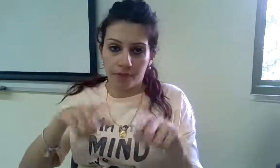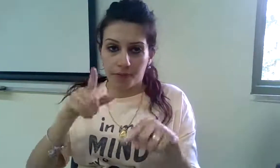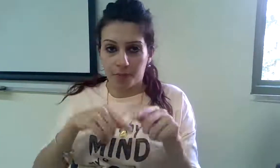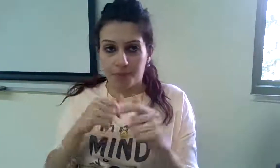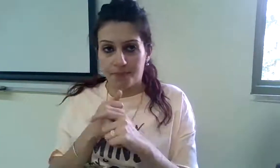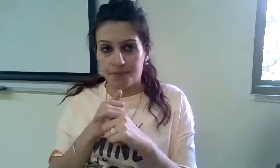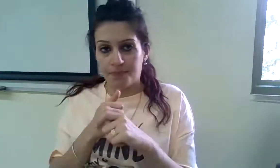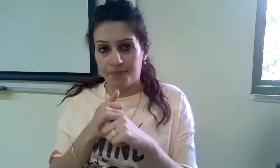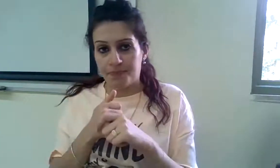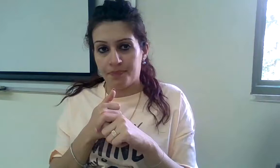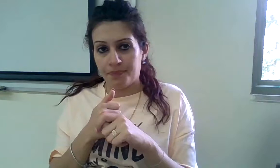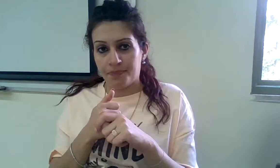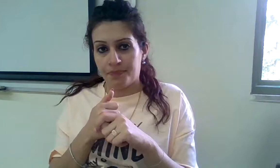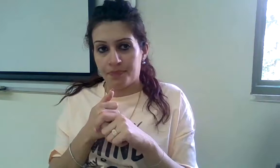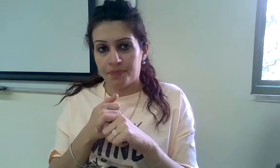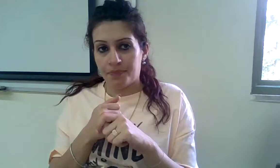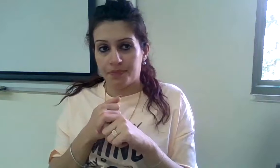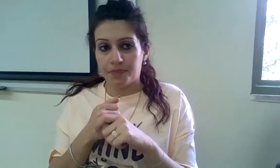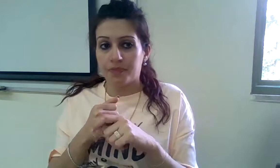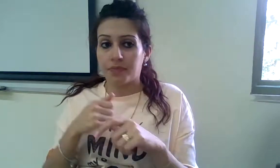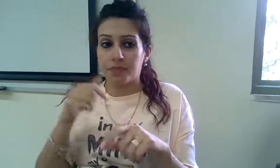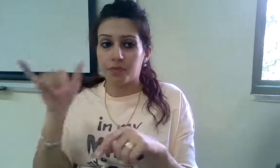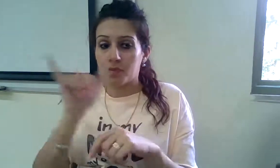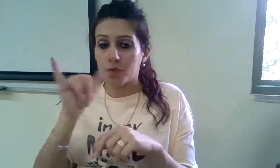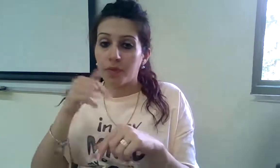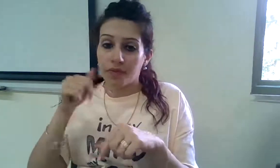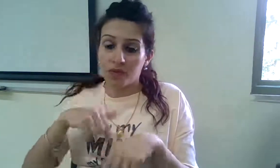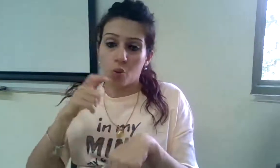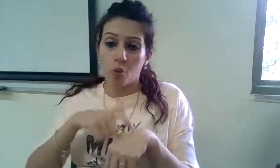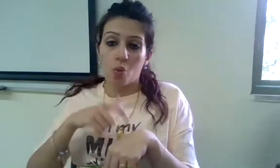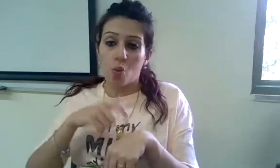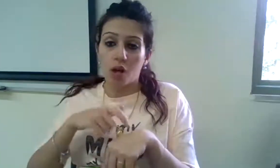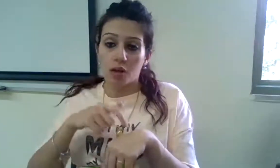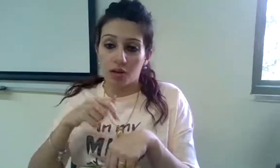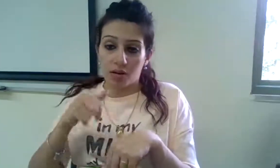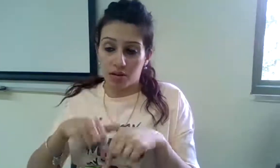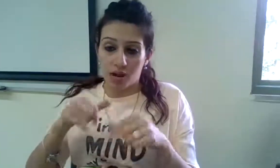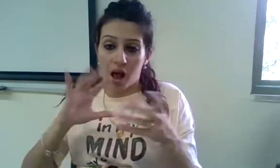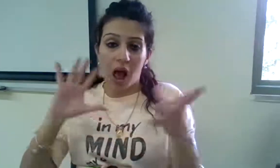اذا فما هو دور القوانين والنظام ككل؟ حيث أن المعلم هو الحلقة الاضعف